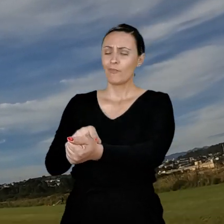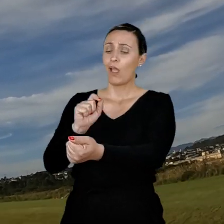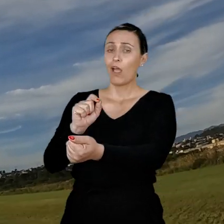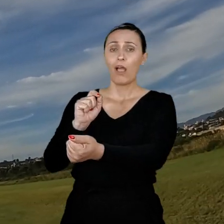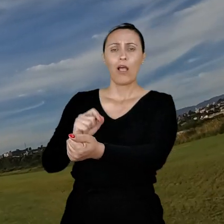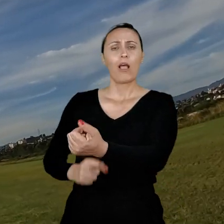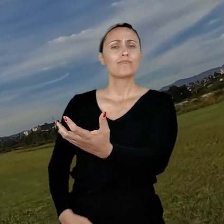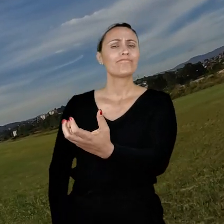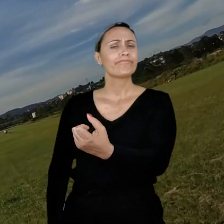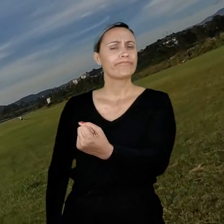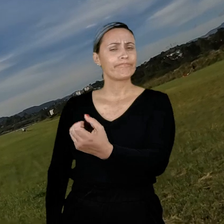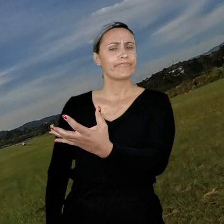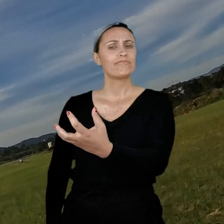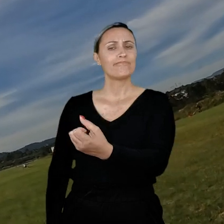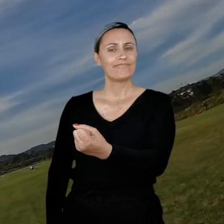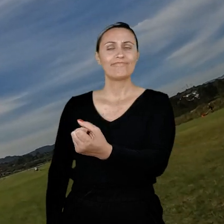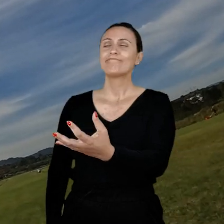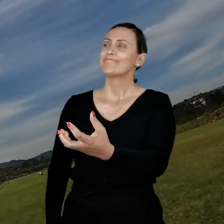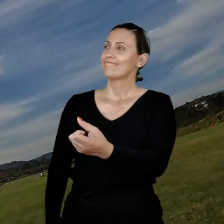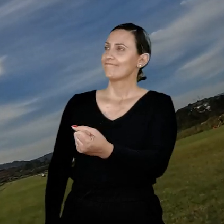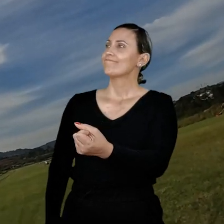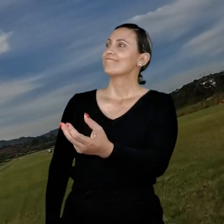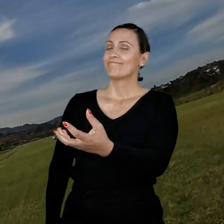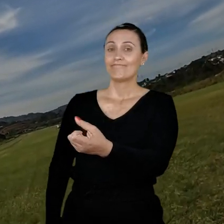Sem saber que seria eu a pessoa mais tocada por aquela doação,